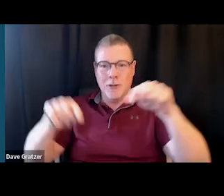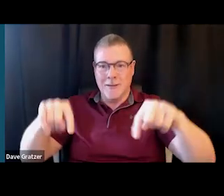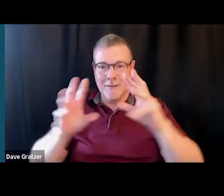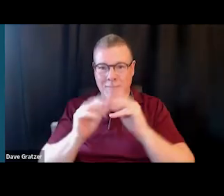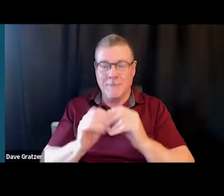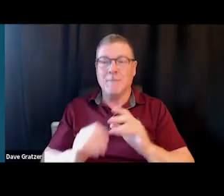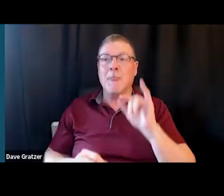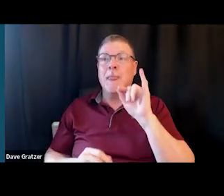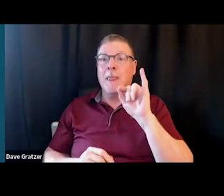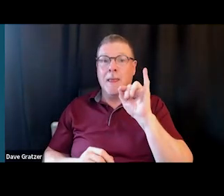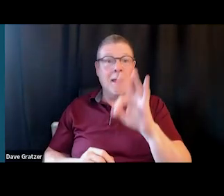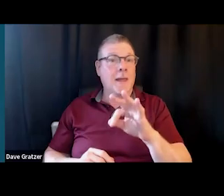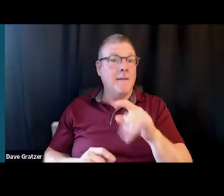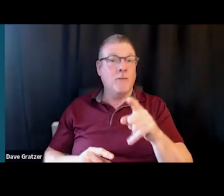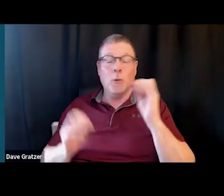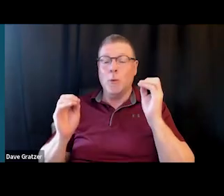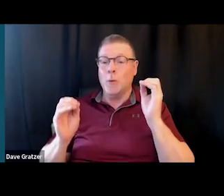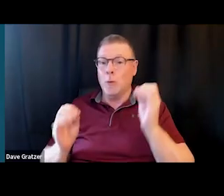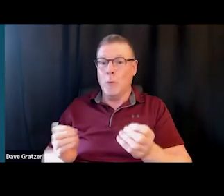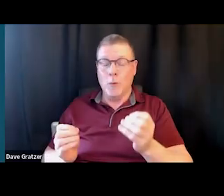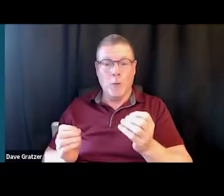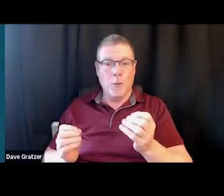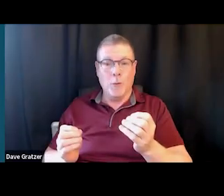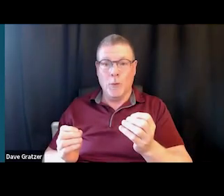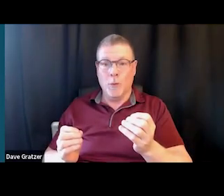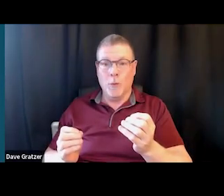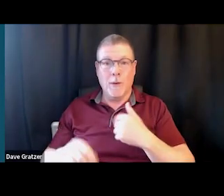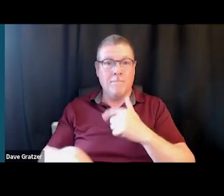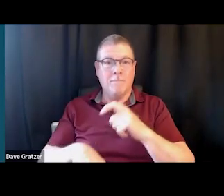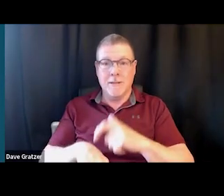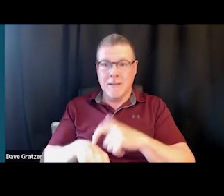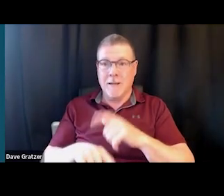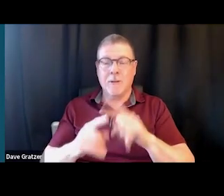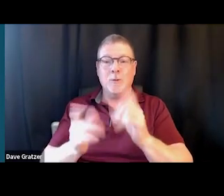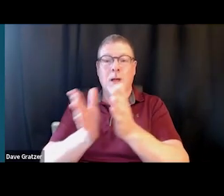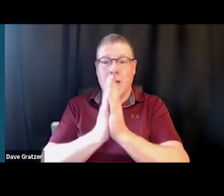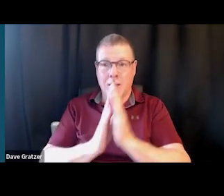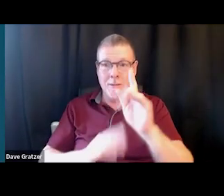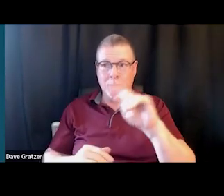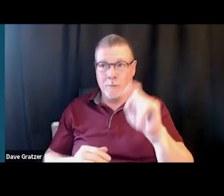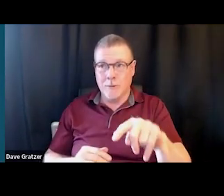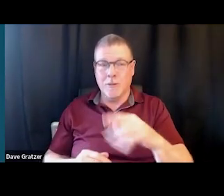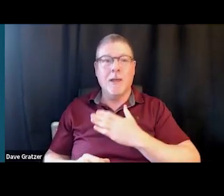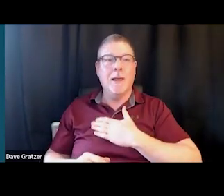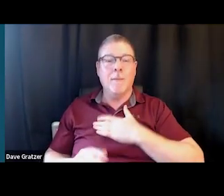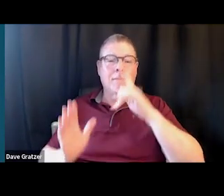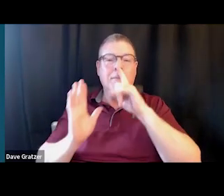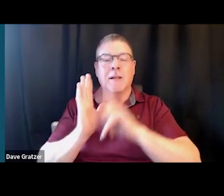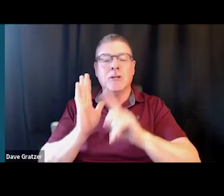Si no tuvieron tiempo para hacer una pregunta, por favor revisen los recursos